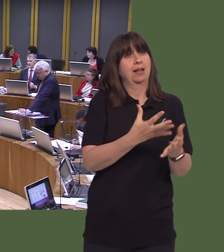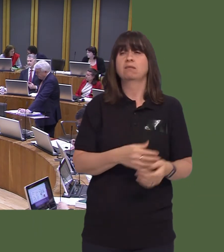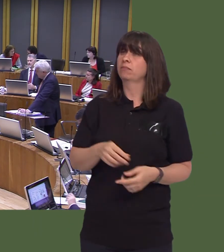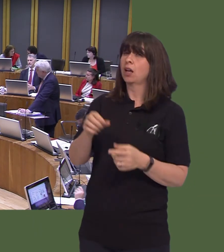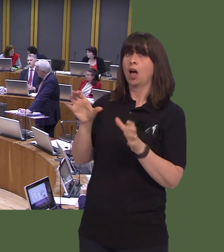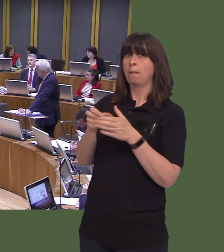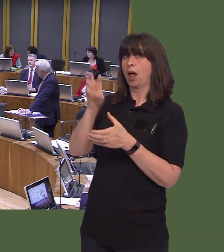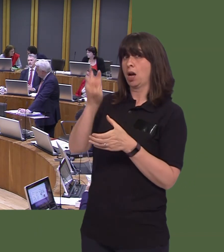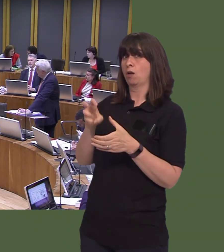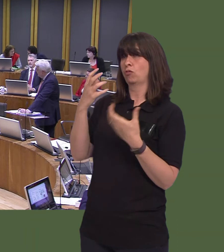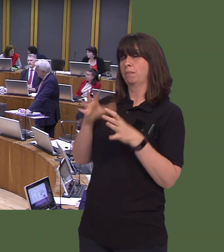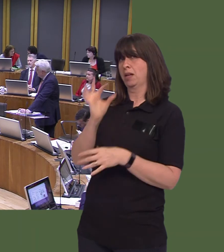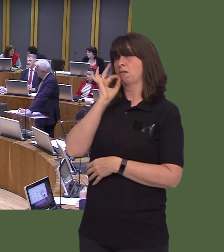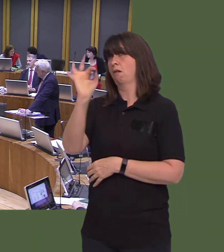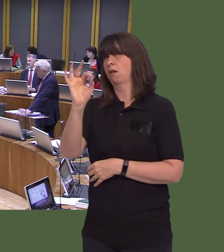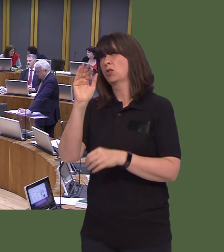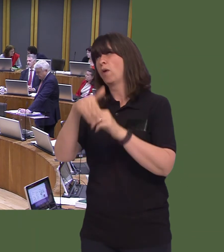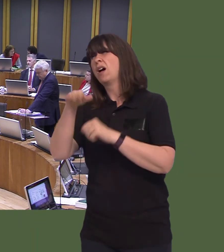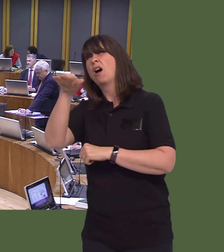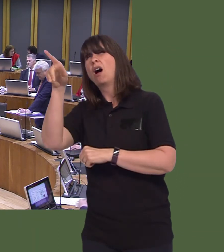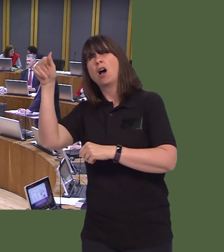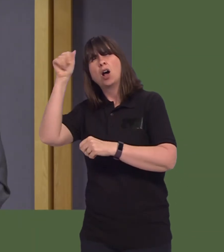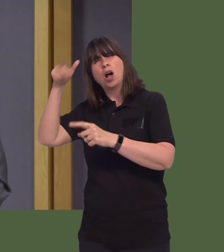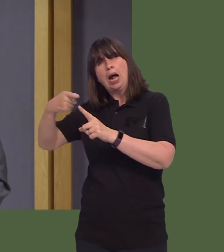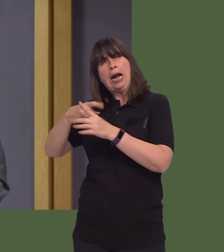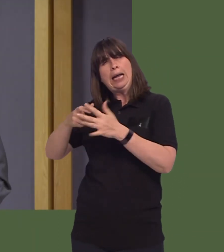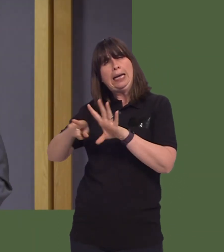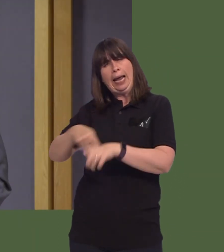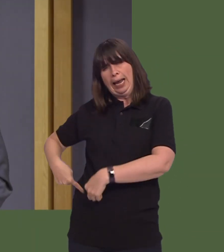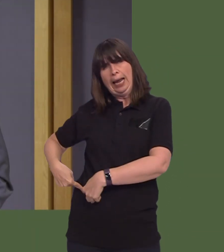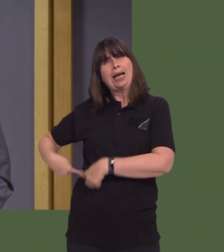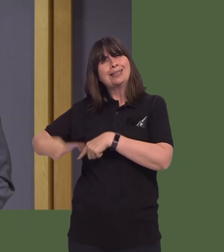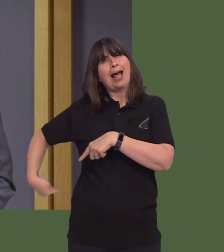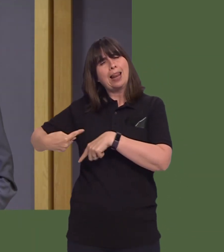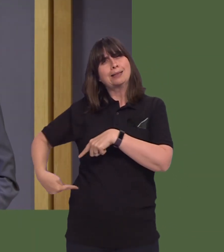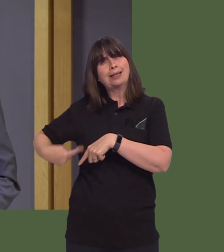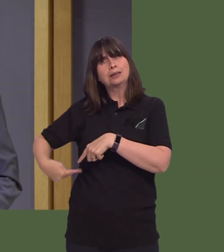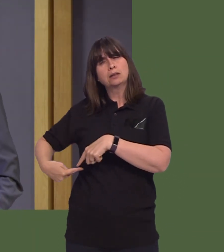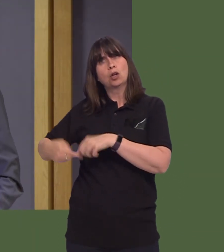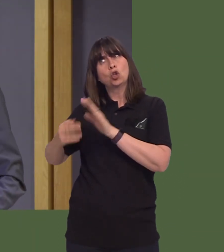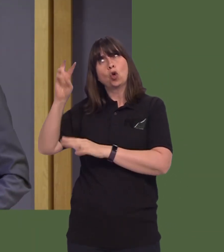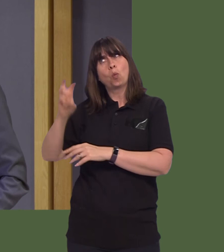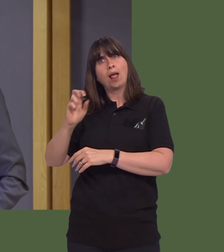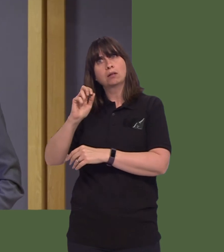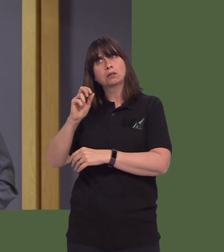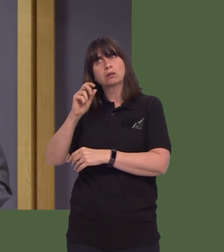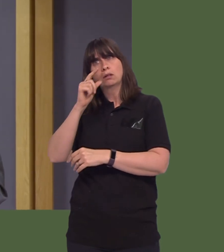Llyr Gruffydd AM: Mewn ymateb i gwestiynau gan Blaid Cymru ynglyn ‚ chynigion i breifateiddio gwasanaethau dialysis yng ngogledd Cymru, mi ddywedoch chi, ar 31 Ionawr, eich bod chi